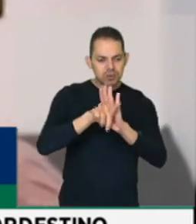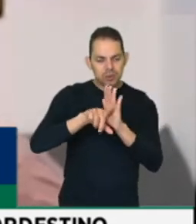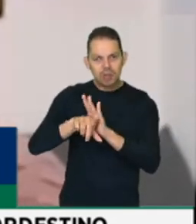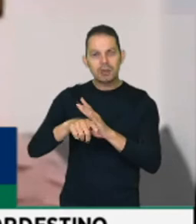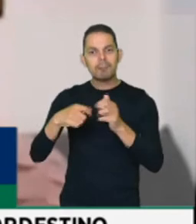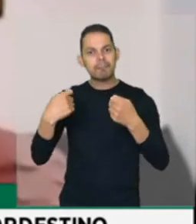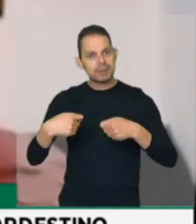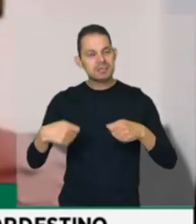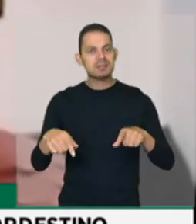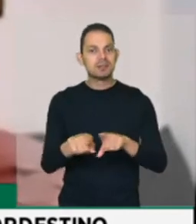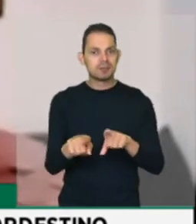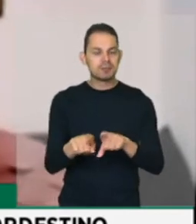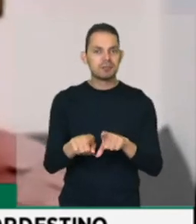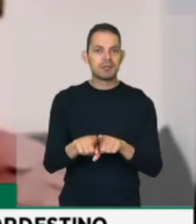PANDEMIA. MINORIA ENCAMINHA SIM, PRESIDENTE. É MAN ATÉ